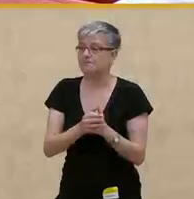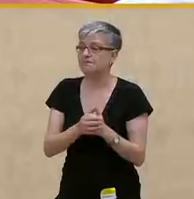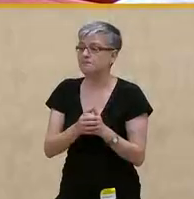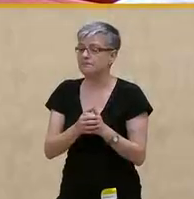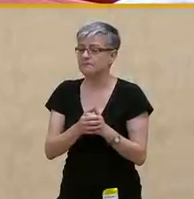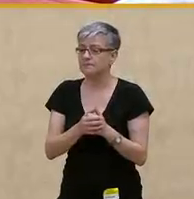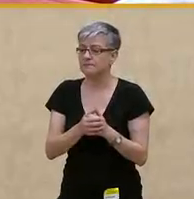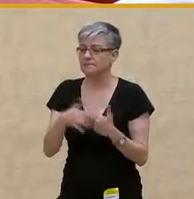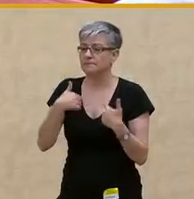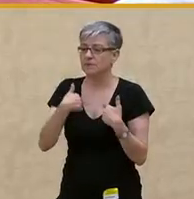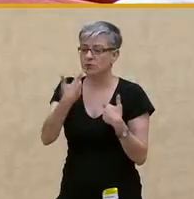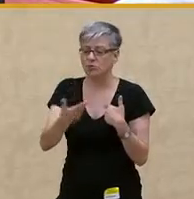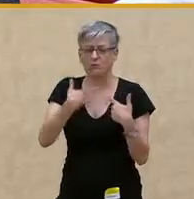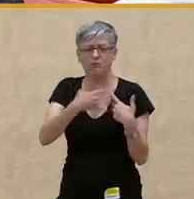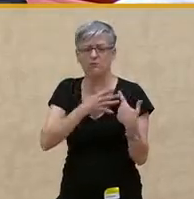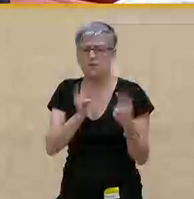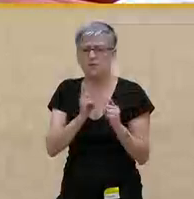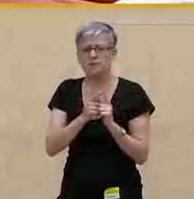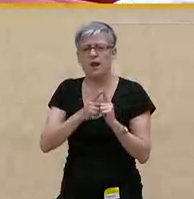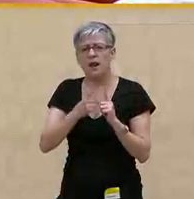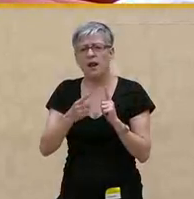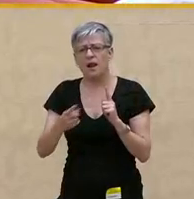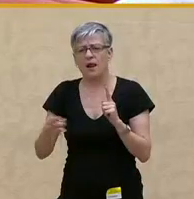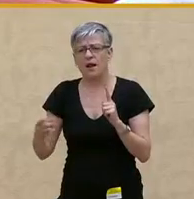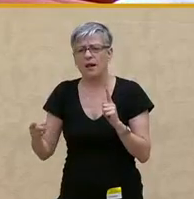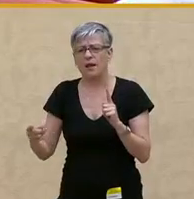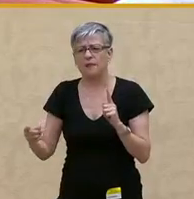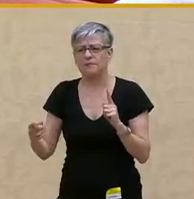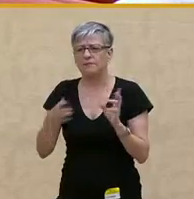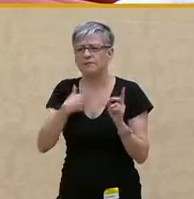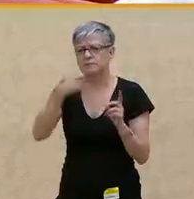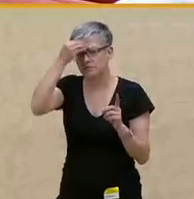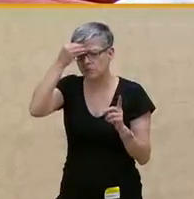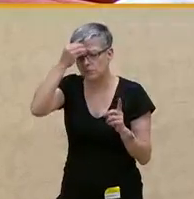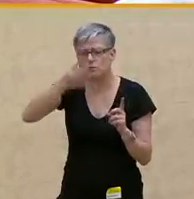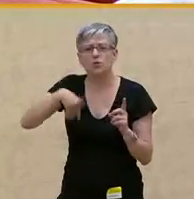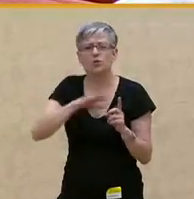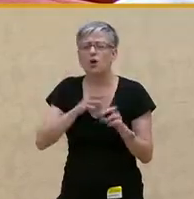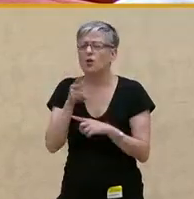Yo no quiero extenderme mucho. Yo creo que todo el mundo tiene que tener derecho a una vida digna,